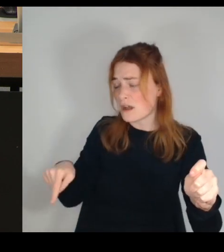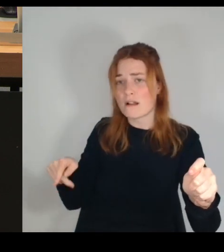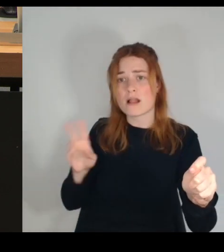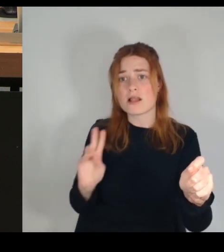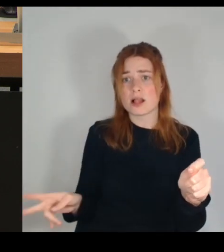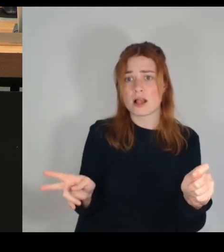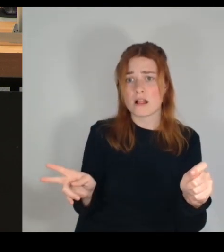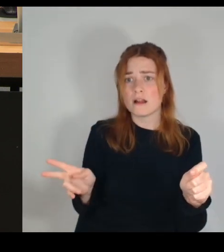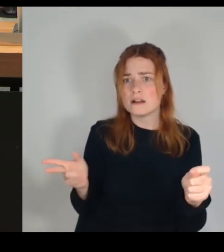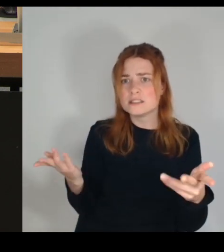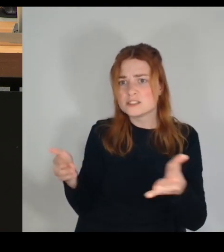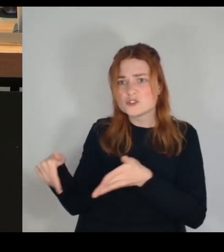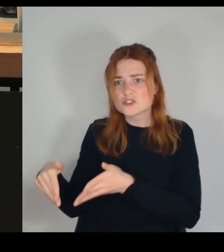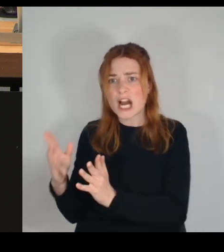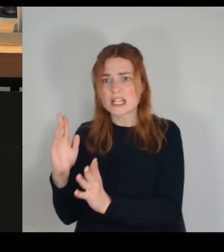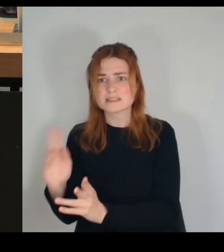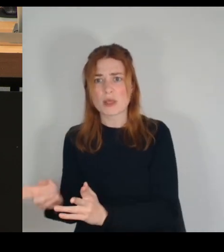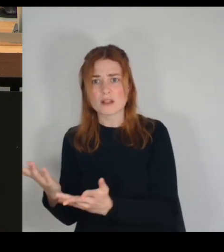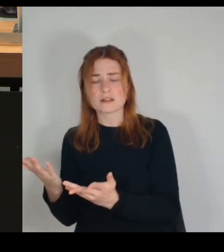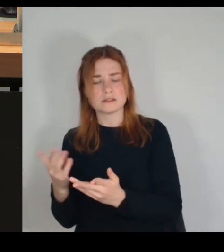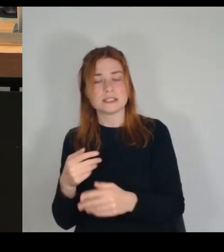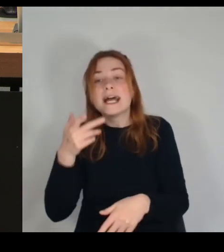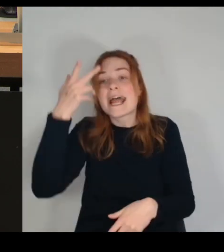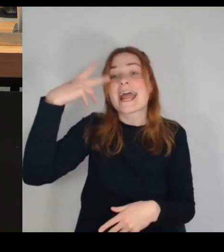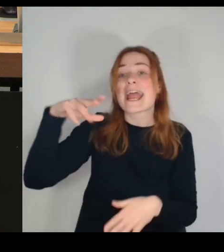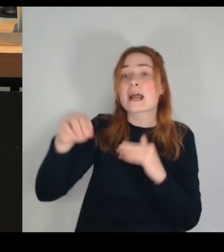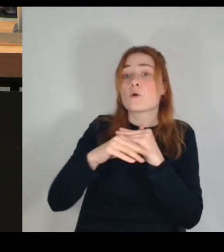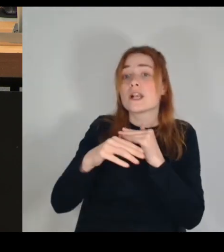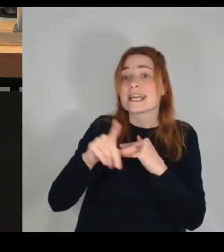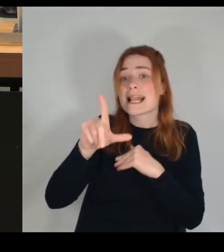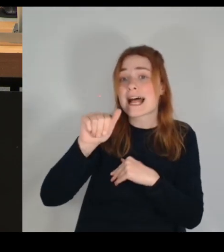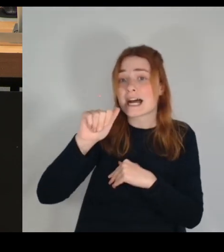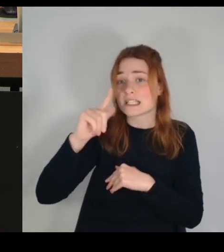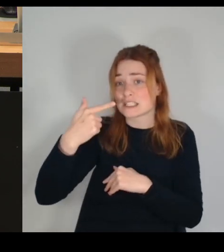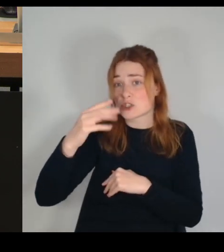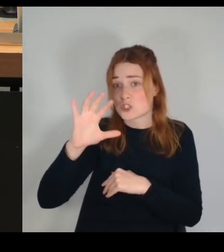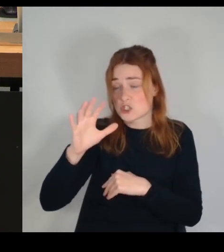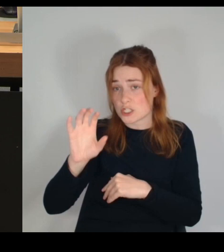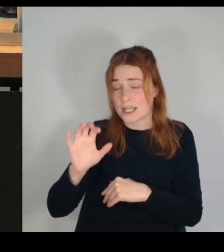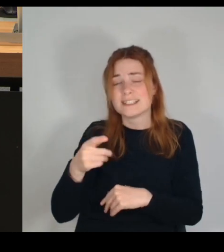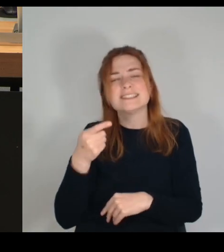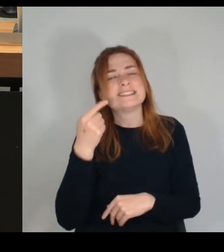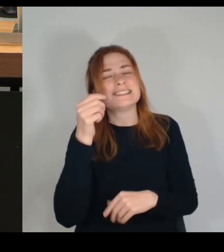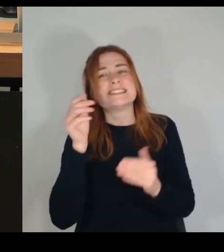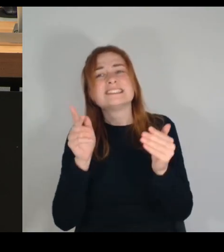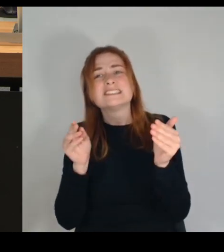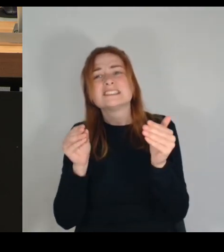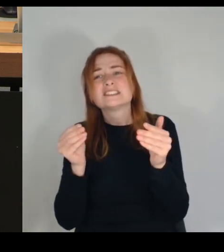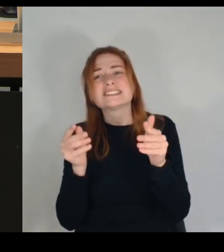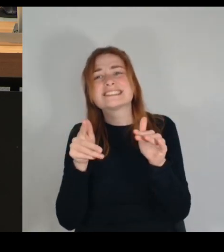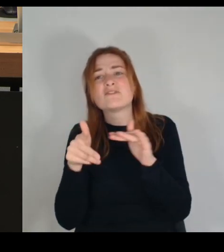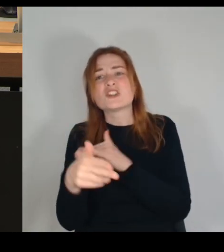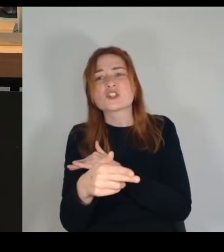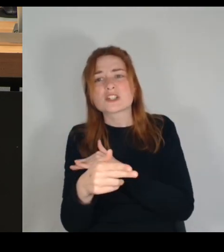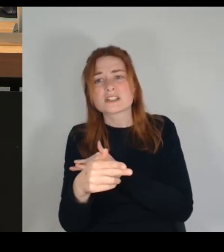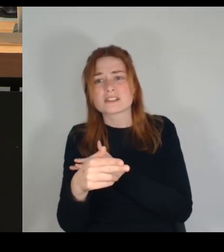dass ich Ihre Zwischenbemerkung nicht auf alle Redebeiträge beziehen darf, sondern nur auf den letzten von der Kollegin Genbrock. Danke schön.